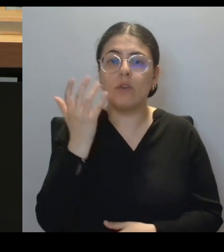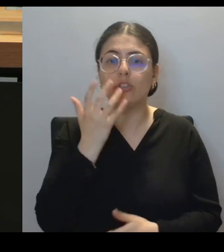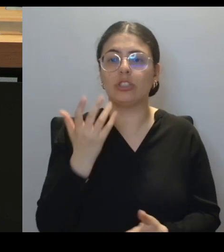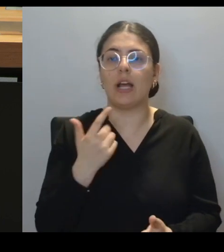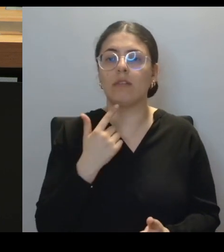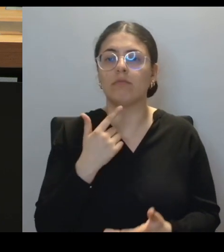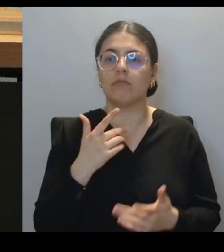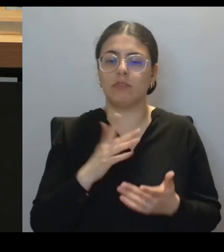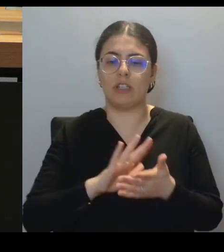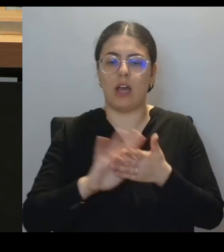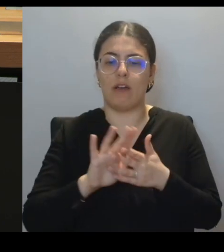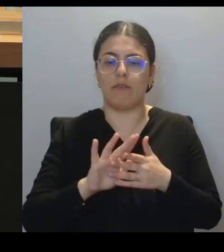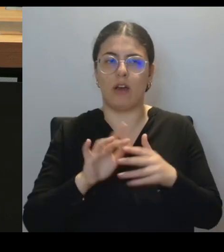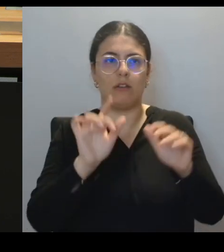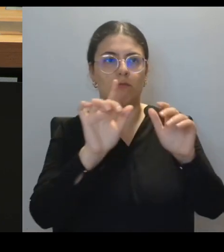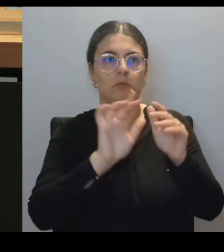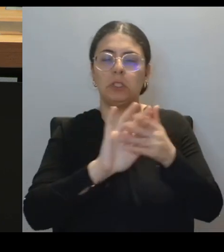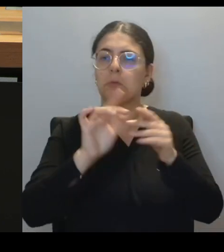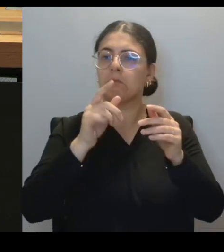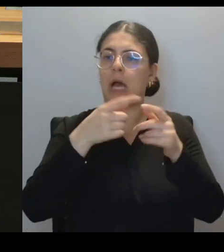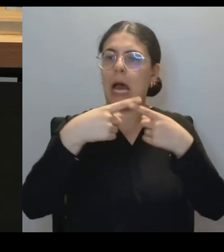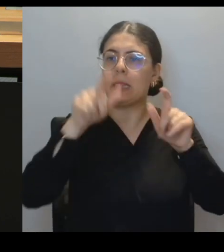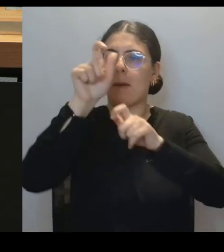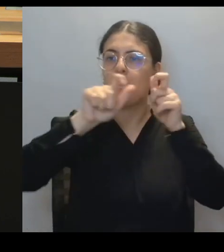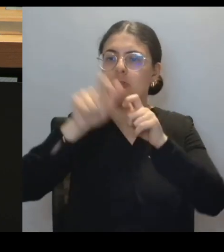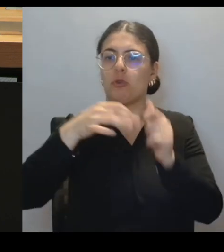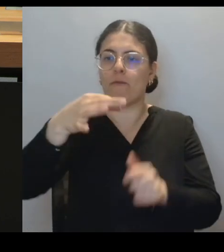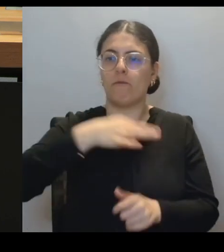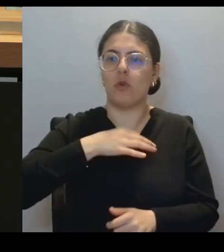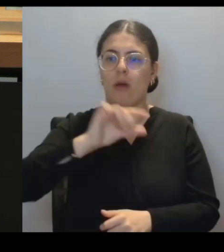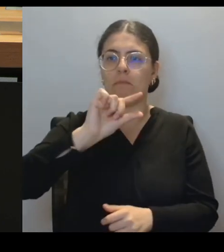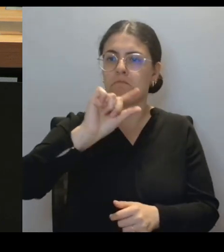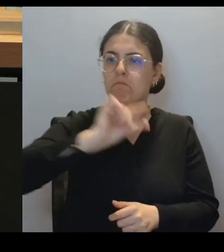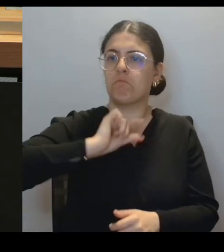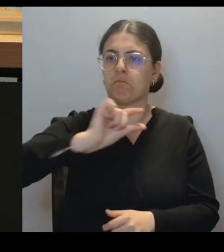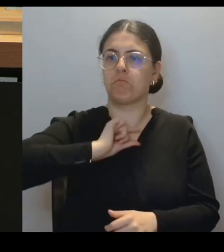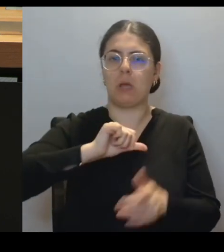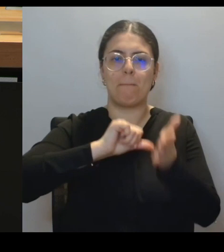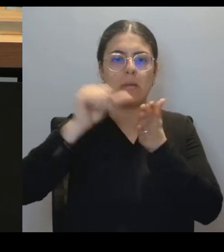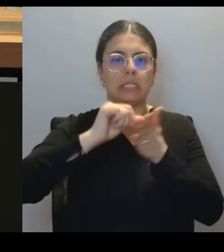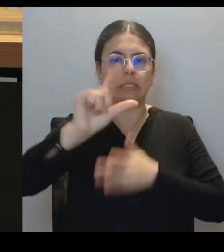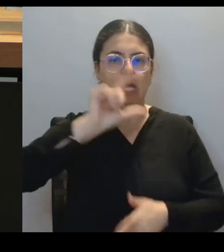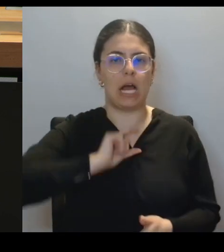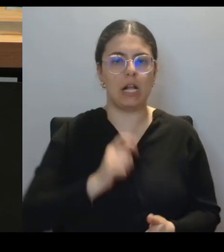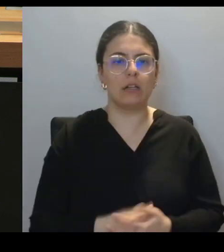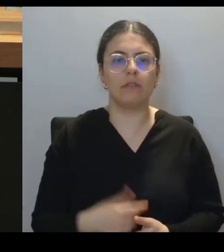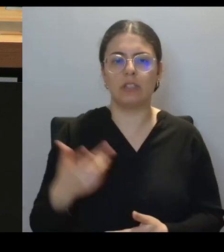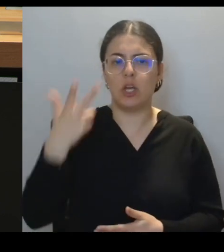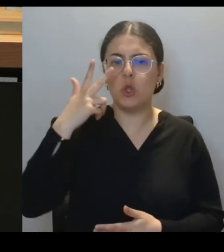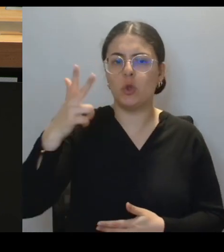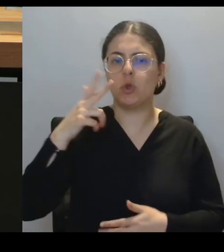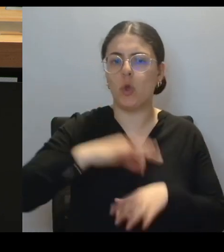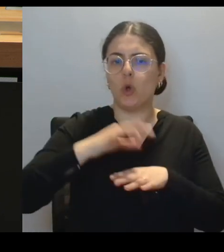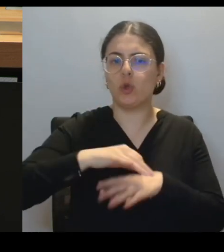Da muss man sich mal vor Augen halten. Herr Dr. Lederer hat es ja gerade erwähnt Seit 34 Jahren haben diese Menschen Mietverträge. Also ganz kurz vor